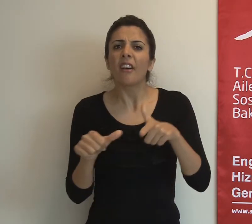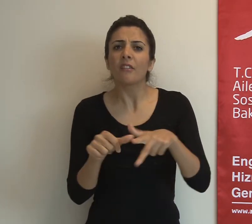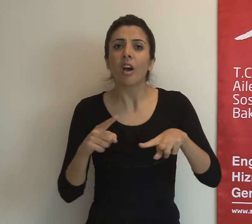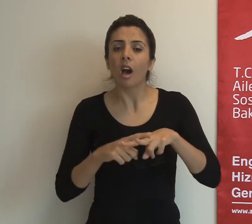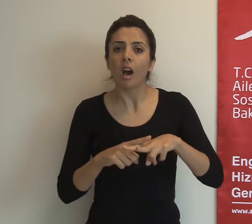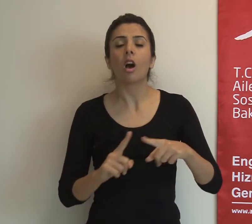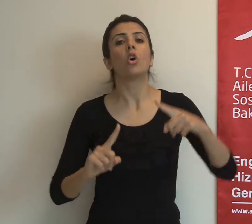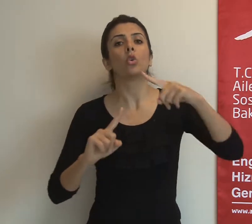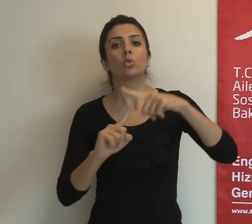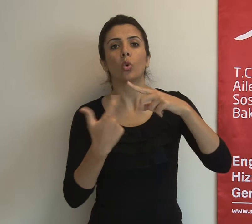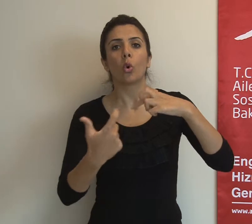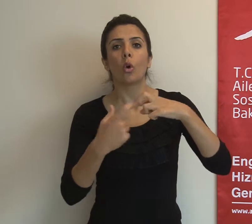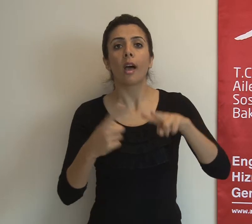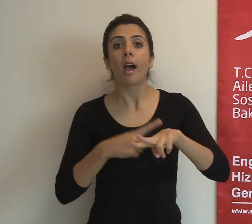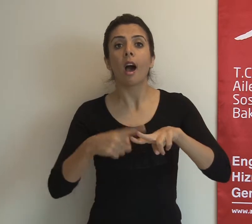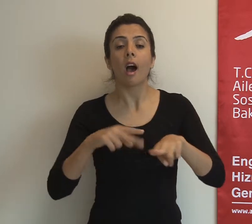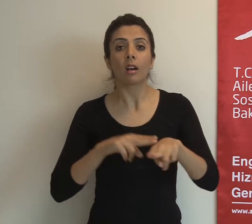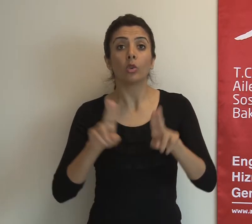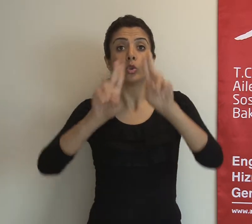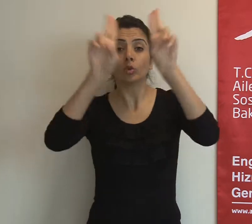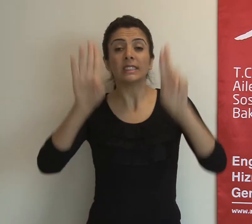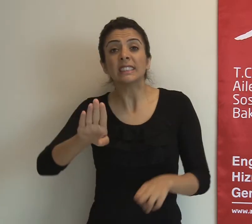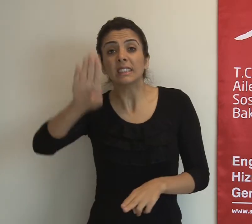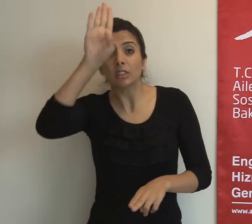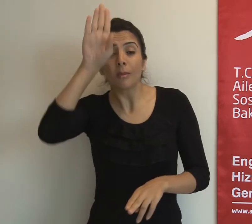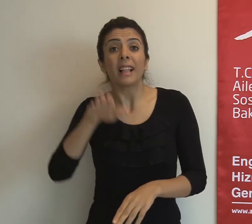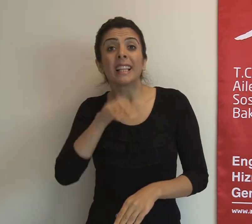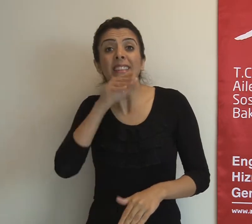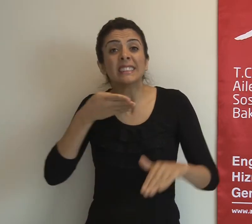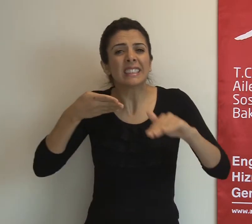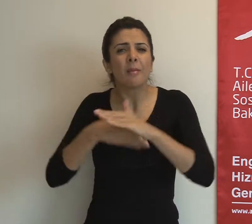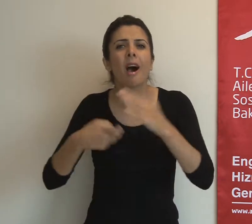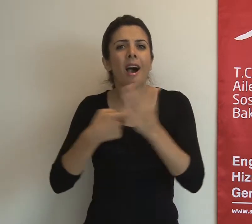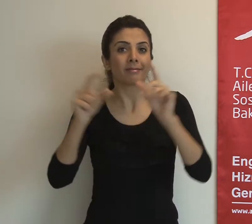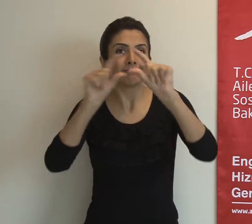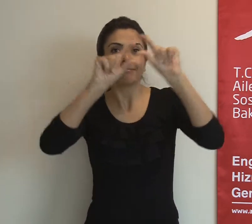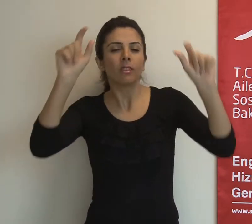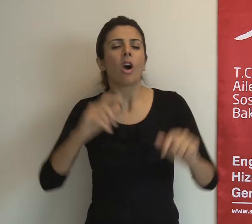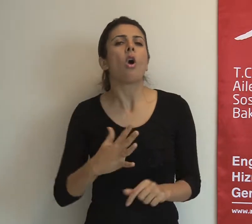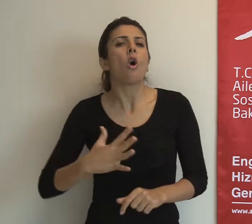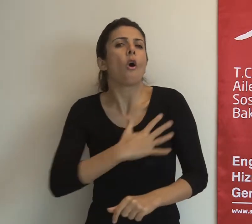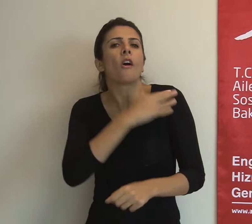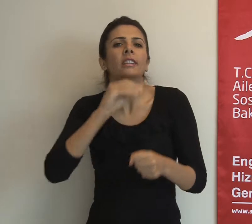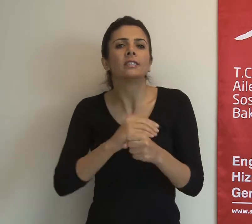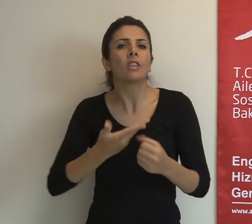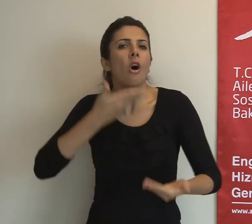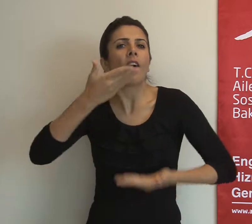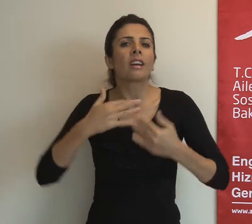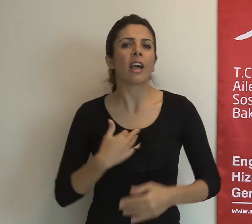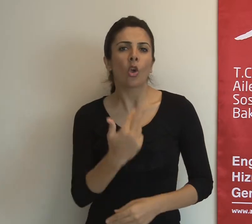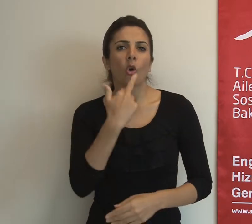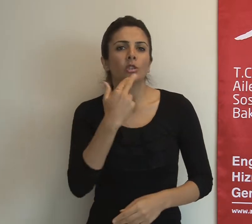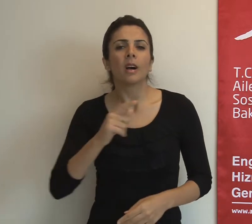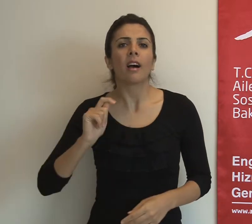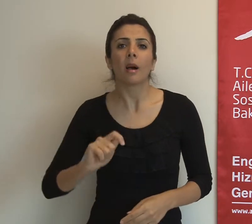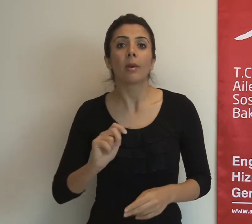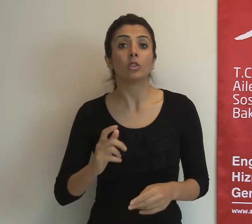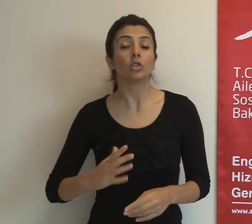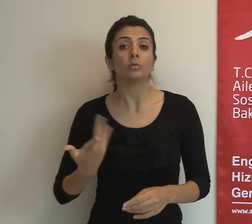“IFA-TURYAK Uluslararası İstanbul Yaşlılık Girişimi” başlıklı kongrede konuşan Bakan Şahin ,